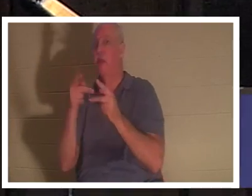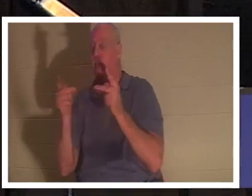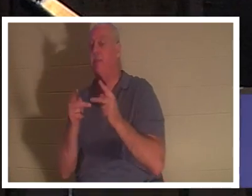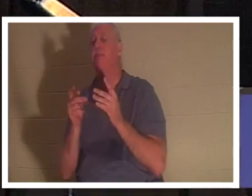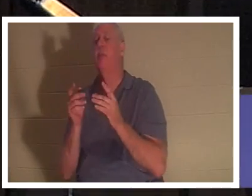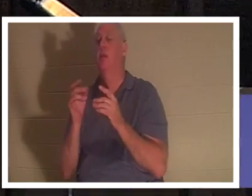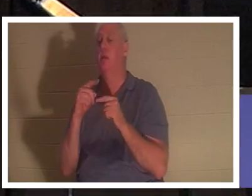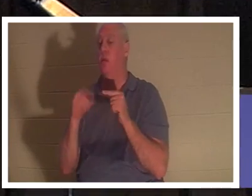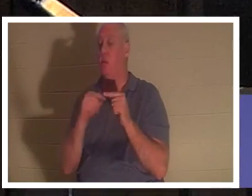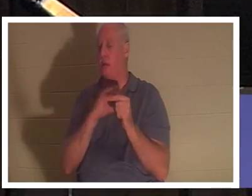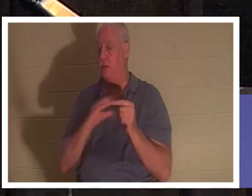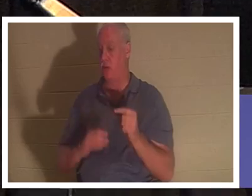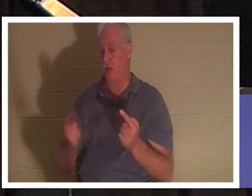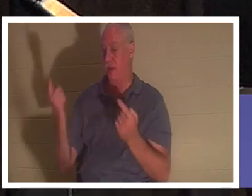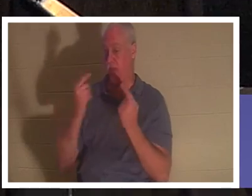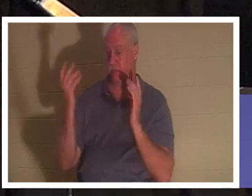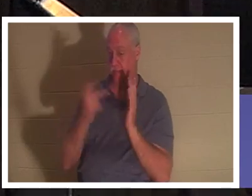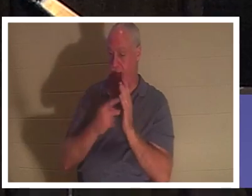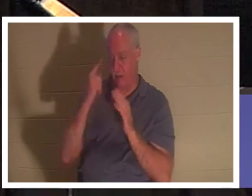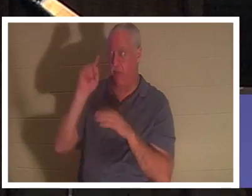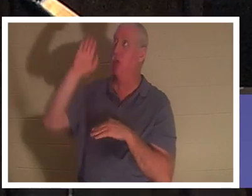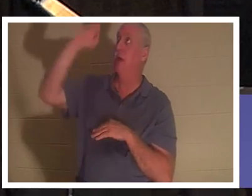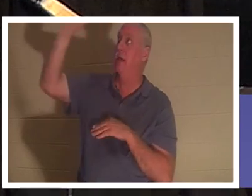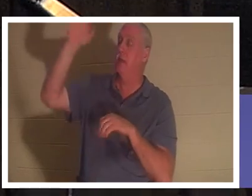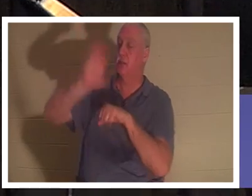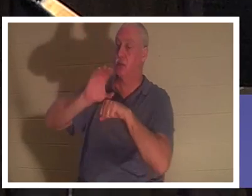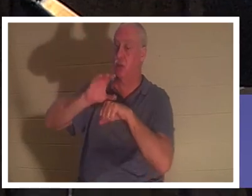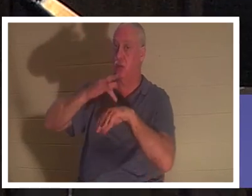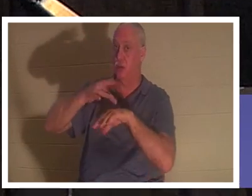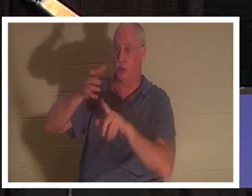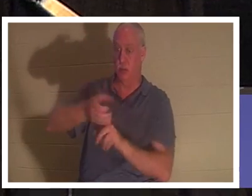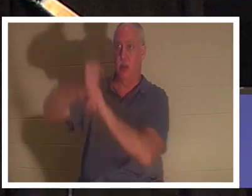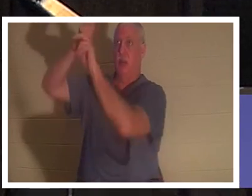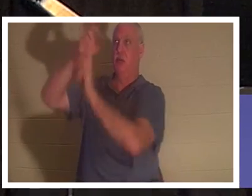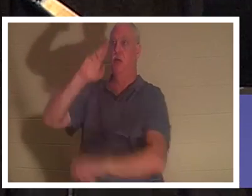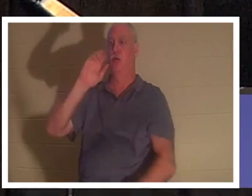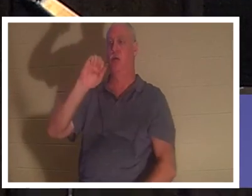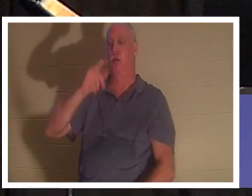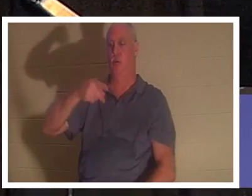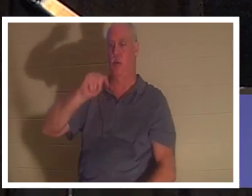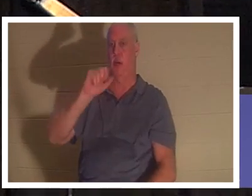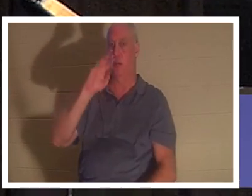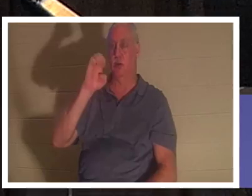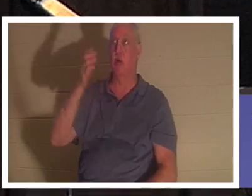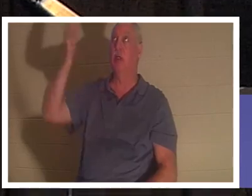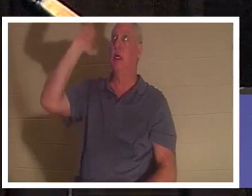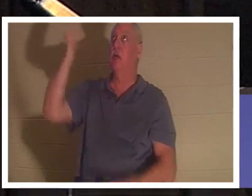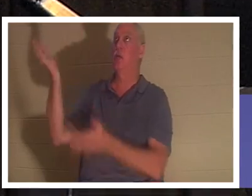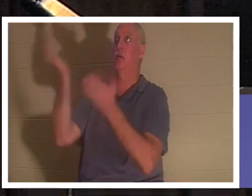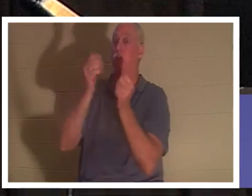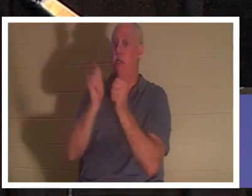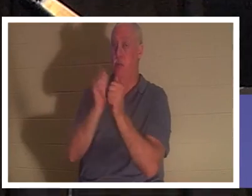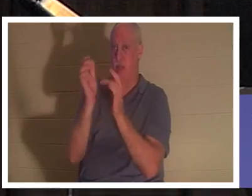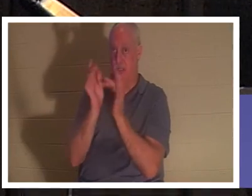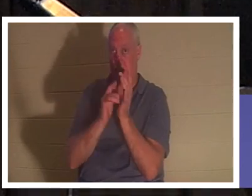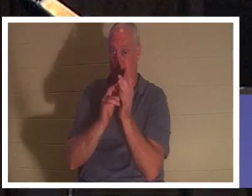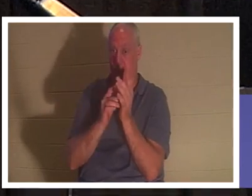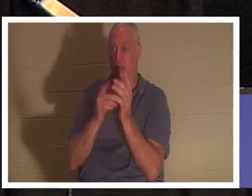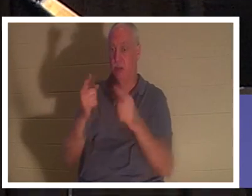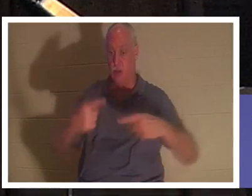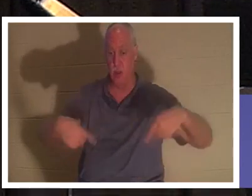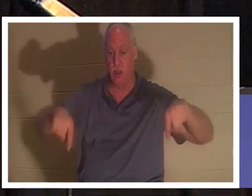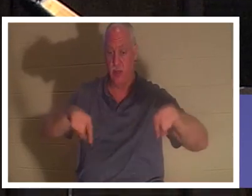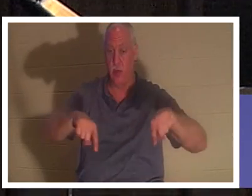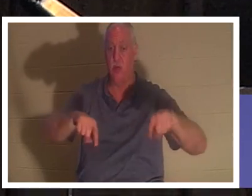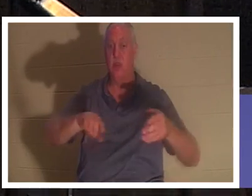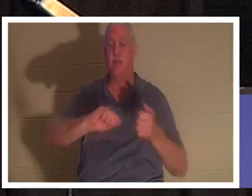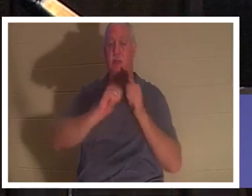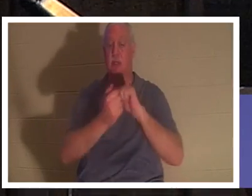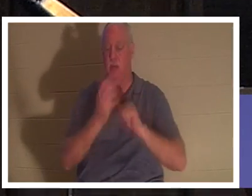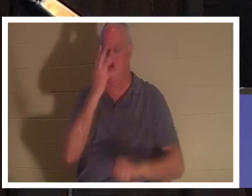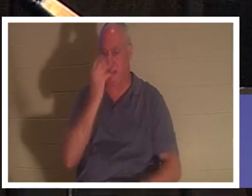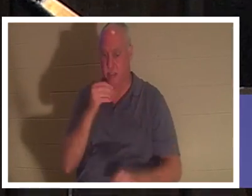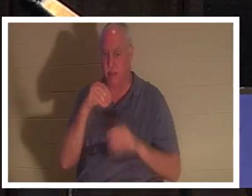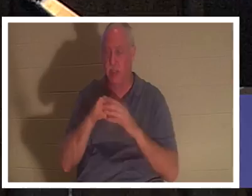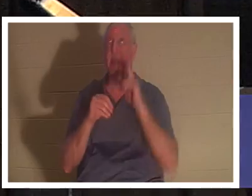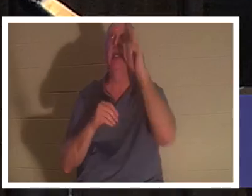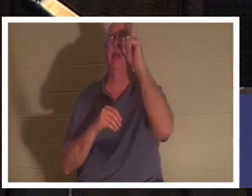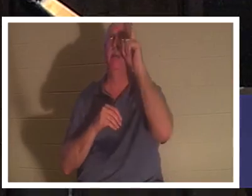für seine Kirche bei der Entrückung wiederkommt, wird Gott diejenigen mit Jesus mitbringen, die in Ihm entschlafen sind. 1.